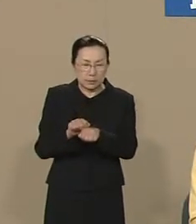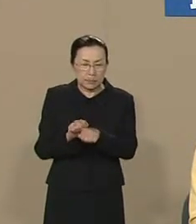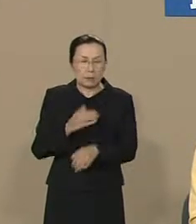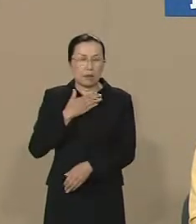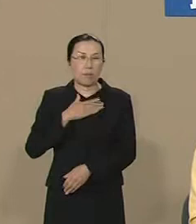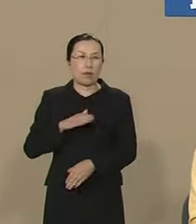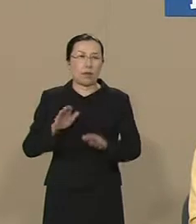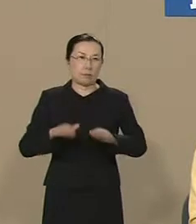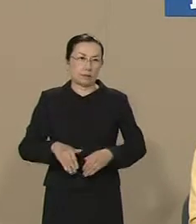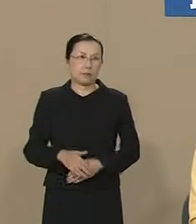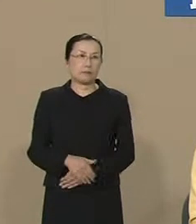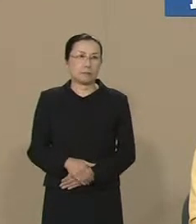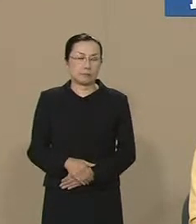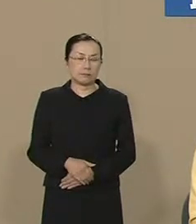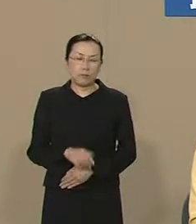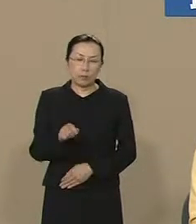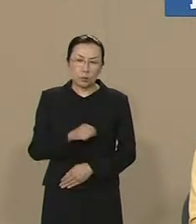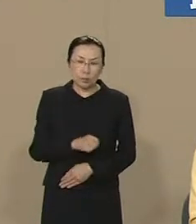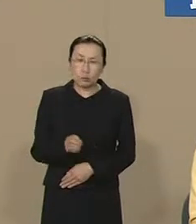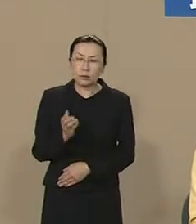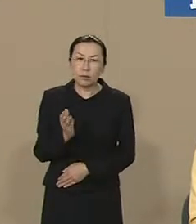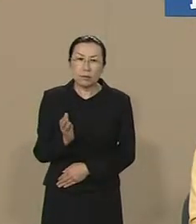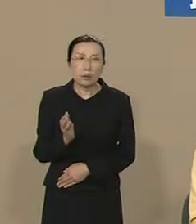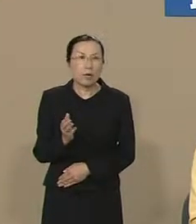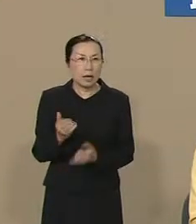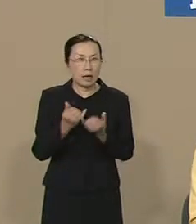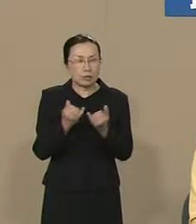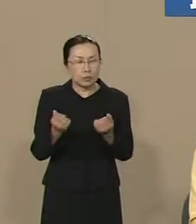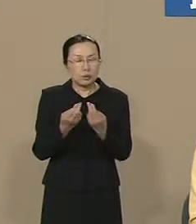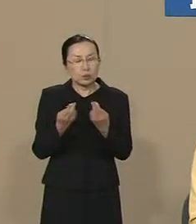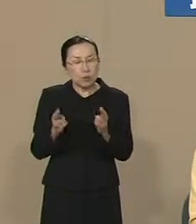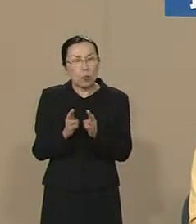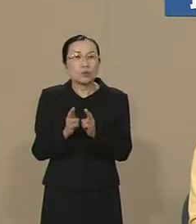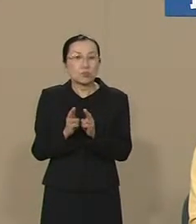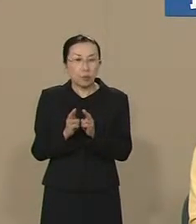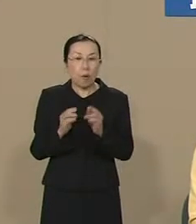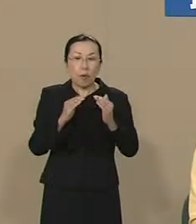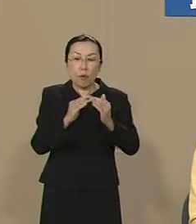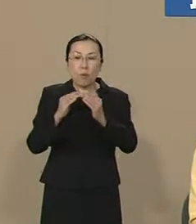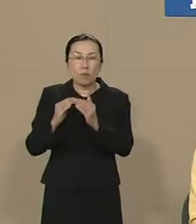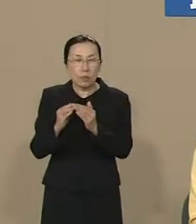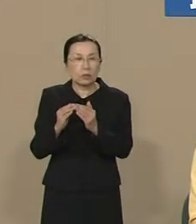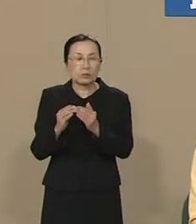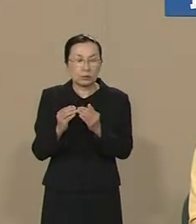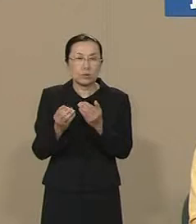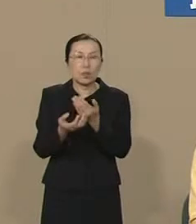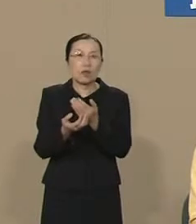特に､こういう人たちは､ 民主党の戸別所得補償制度で ひと息ついた